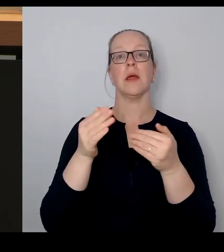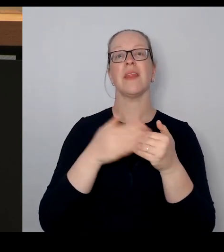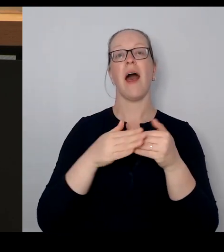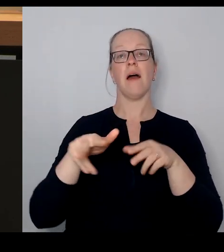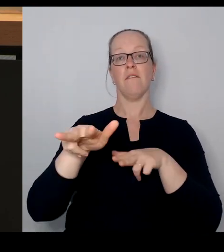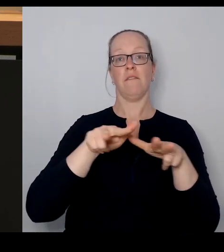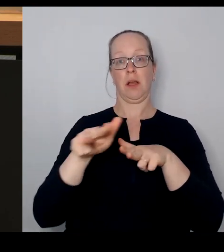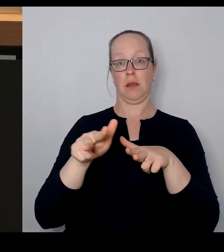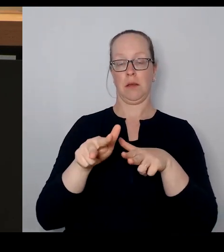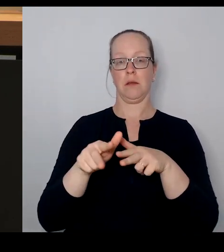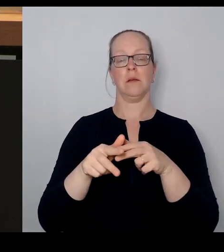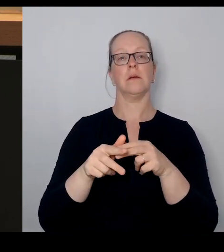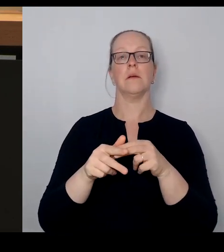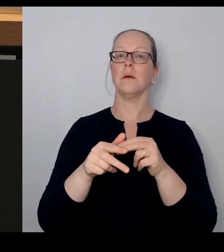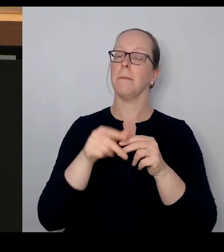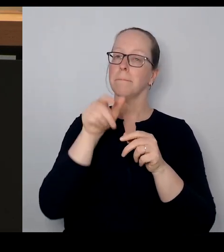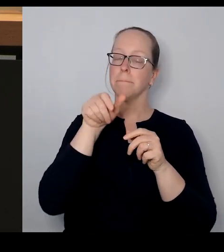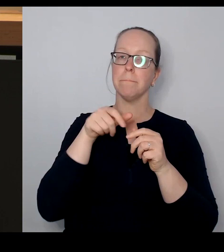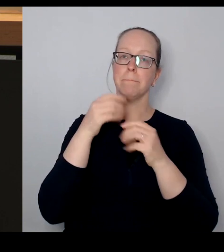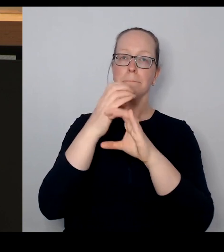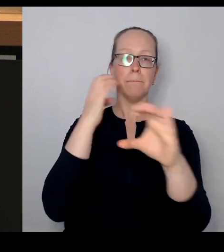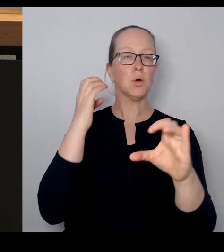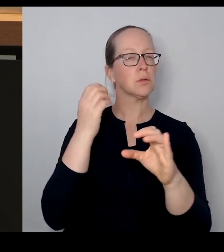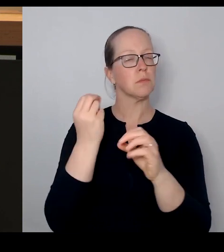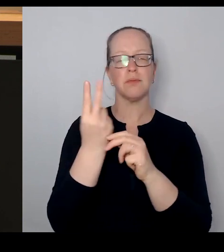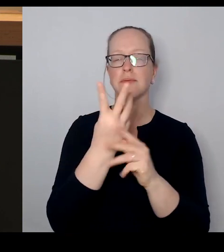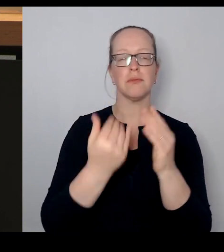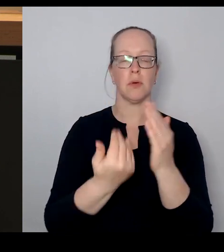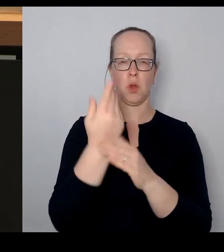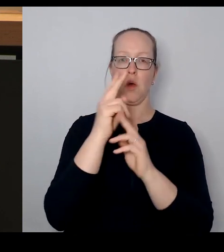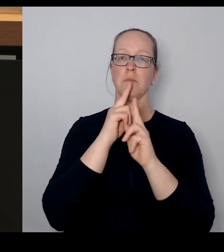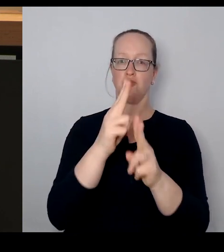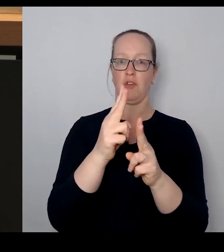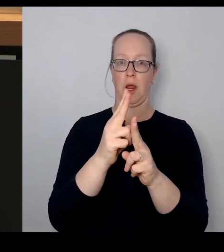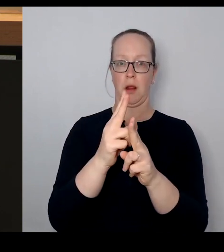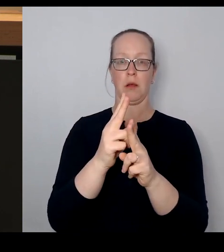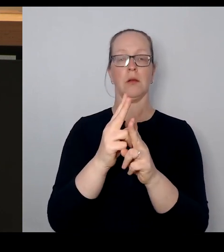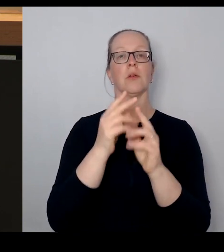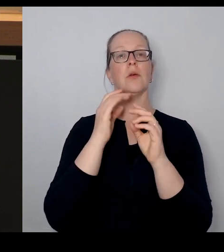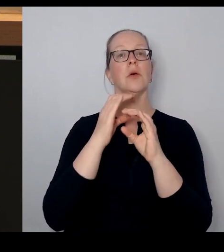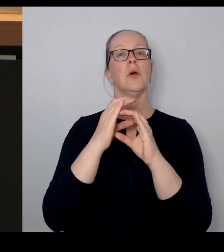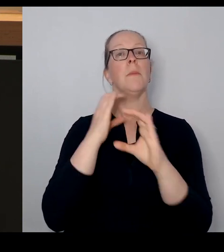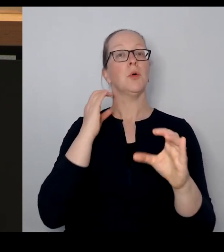abgeordnet bzw wie viele von ihren Wahlkreisabgeordneten sogar beklagt, damit diese hinten runterfallen müssen.